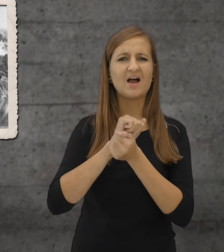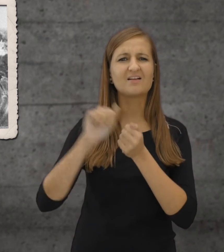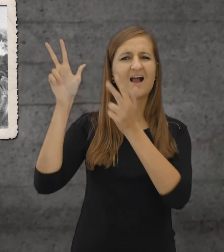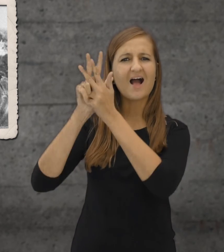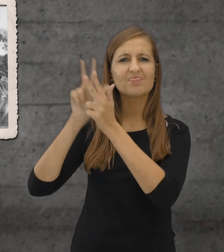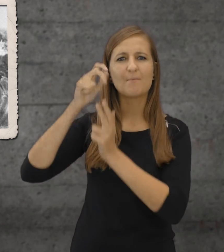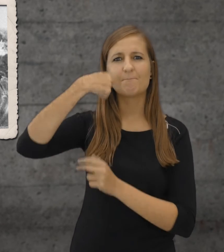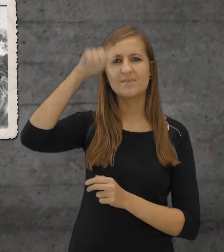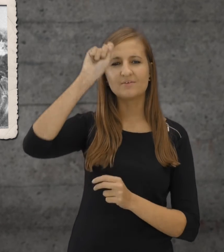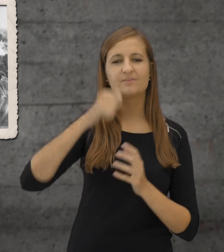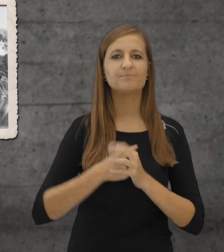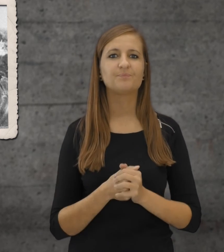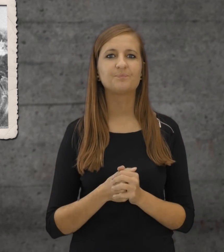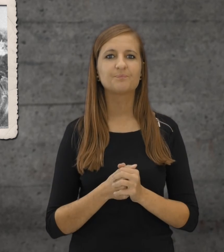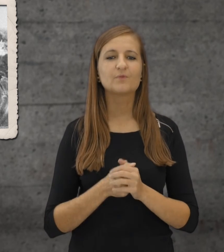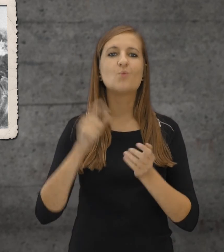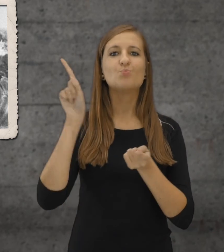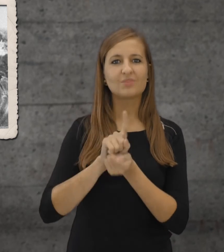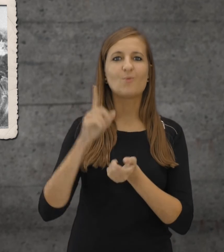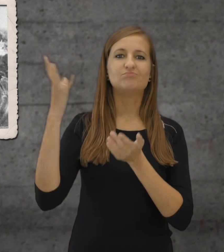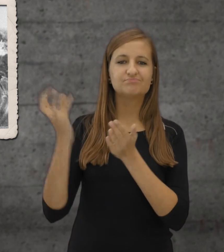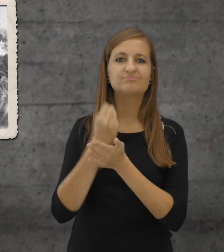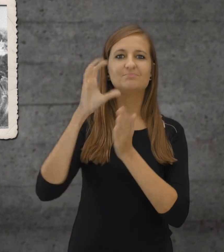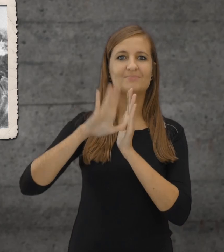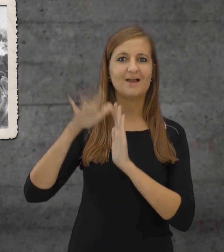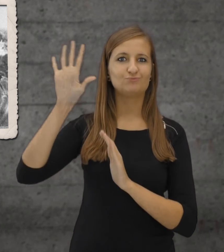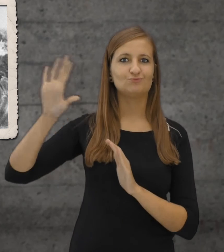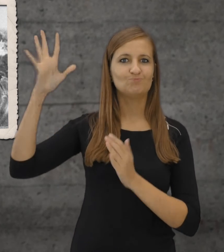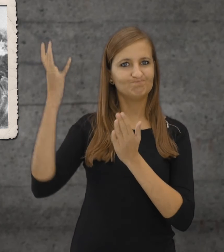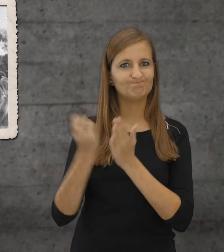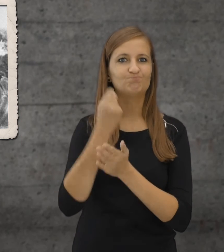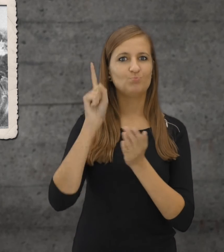Brali udział również w ataku na Berlin. Udało im się zdobyć miasto.